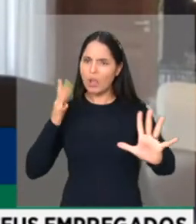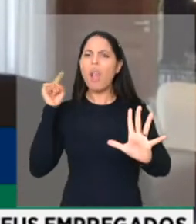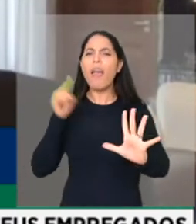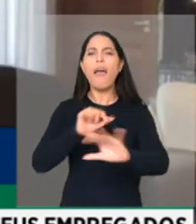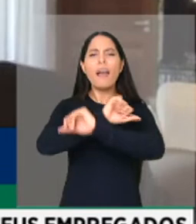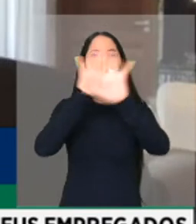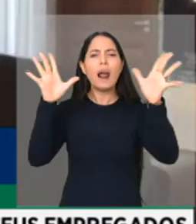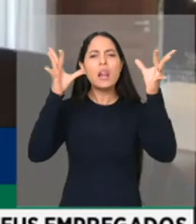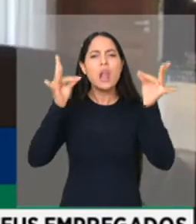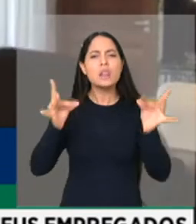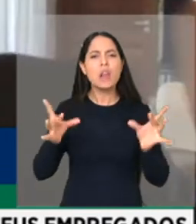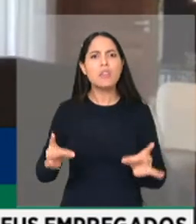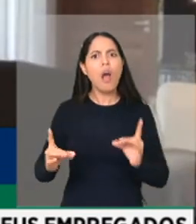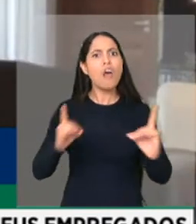DEMOCRÁTICA, TRANSPARENTE DIDÁTICA, É IMPORTANTE VER